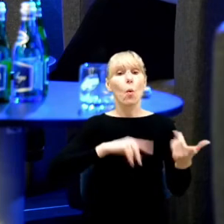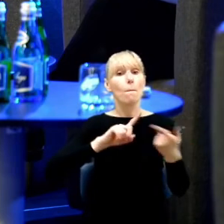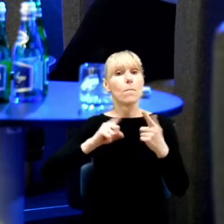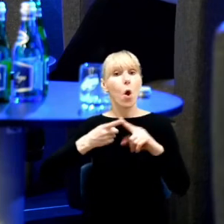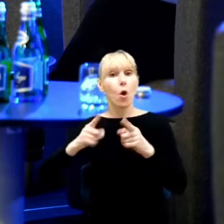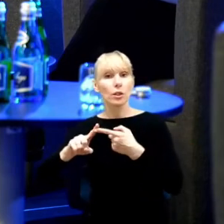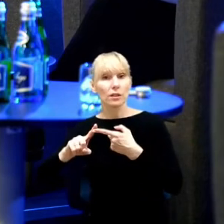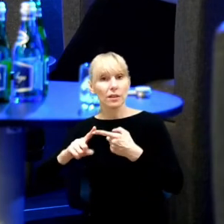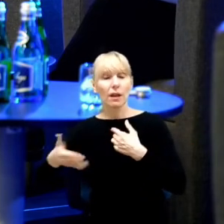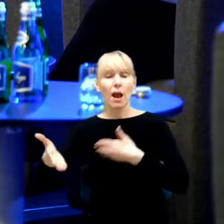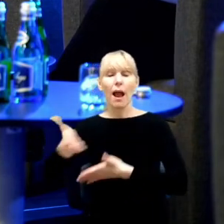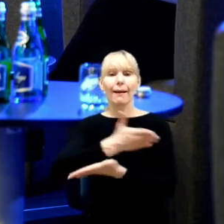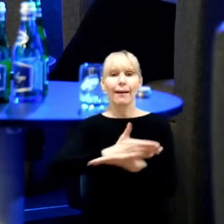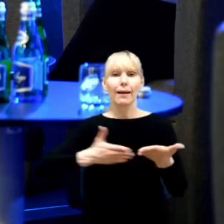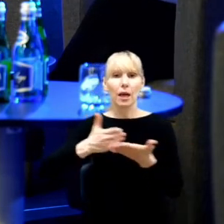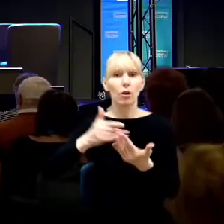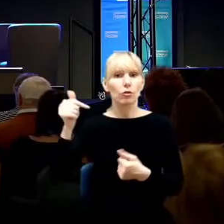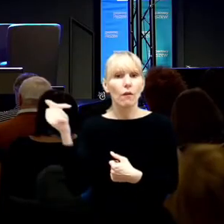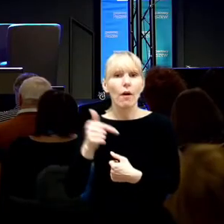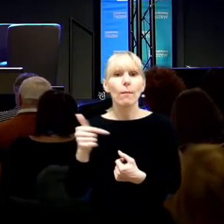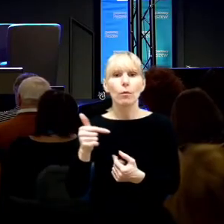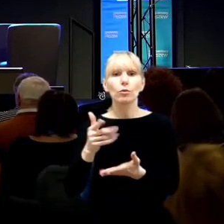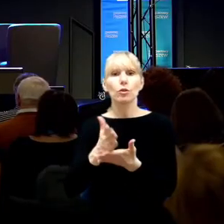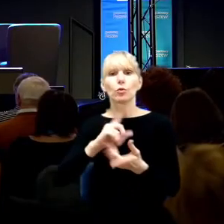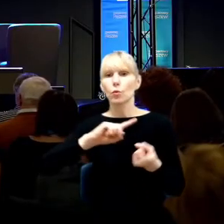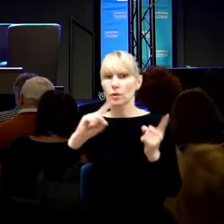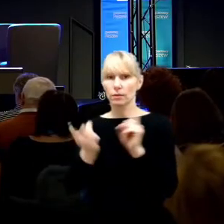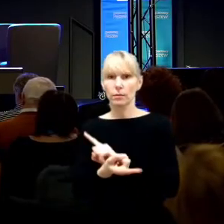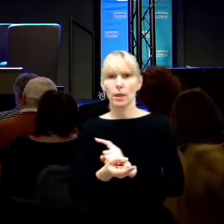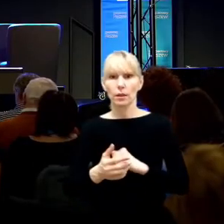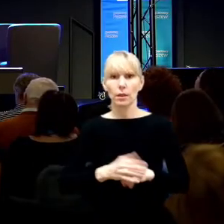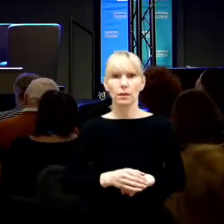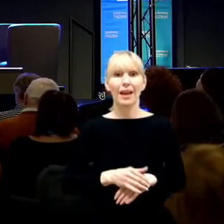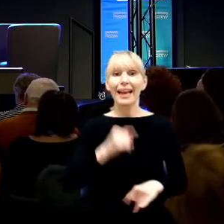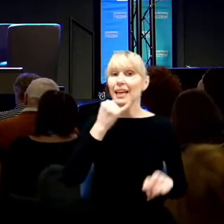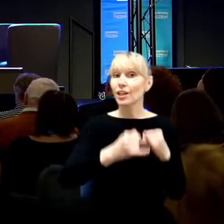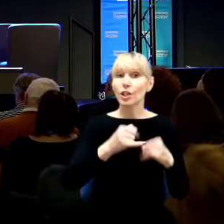musi się w tym zakresie zmieniać. Jeżeli tego nie będziemy mówić, to z samym